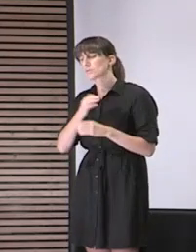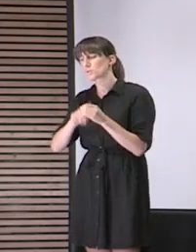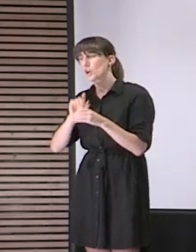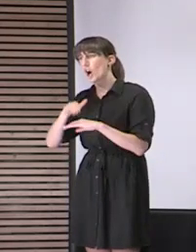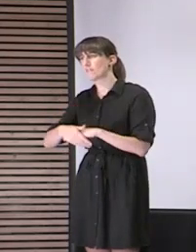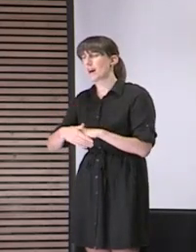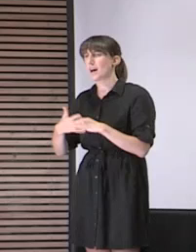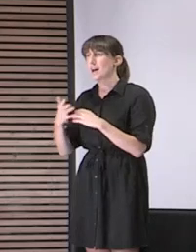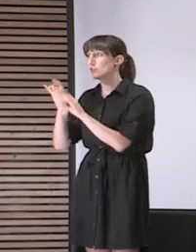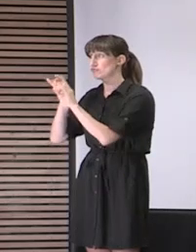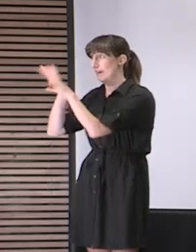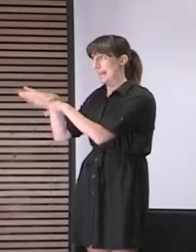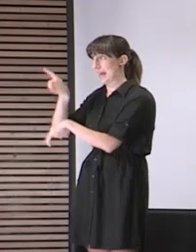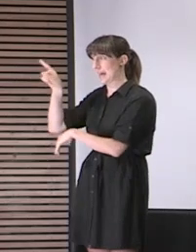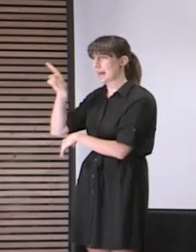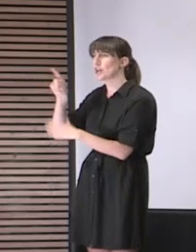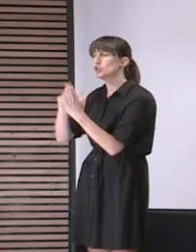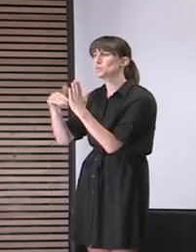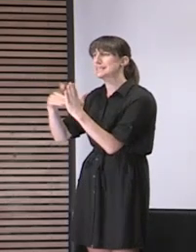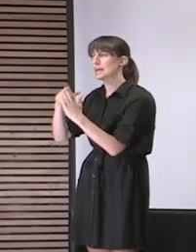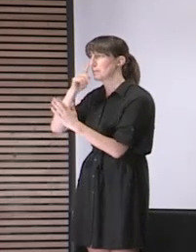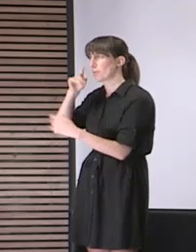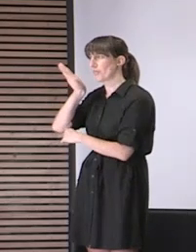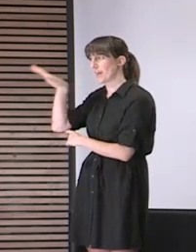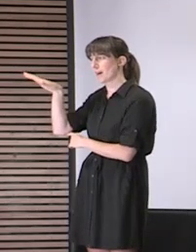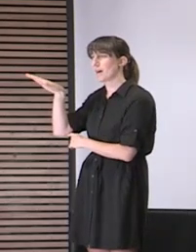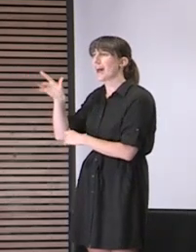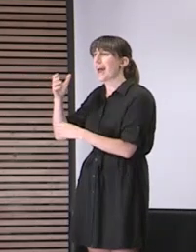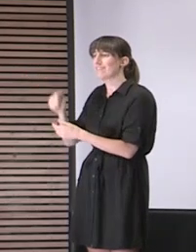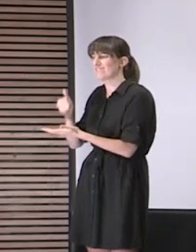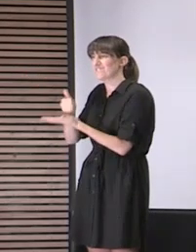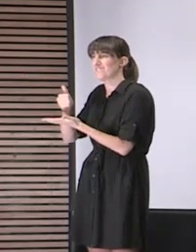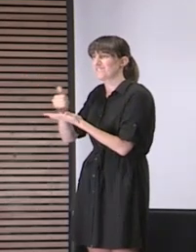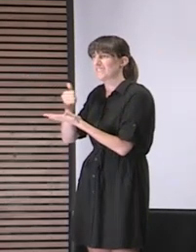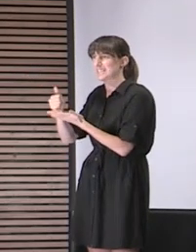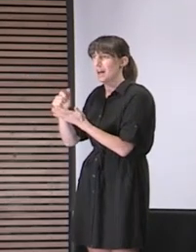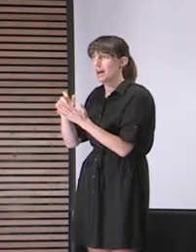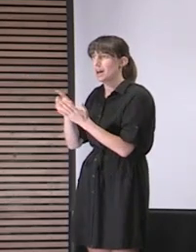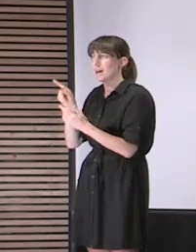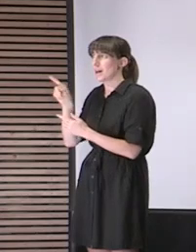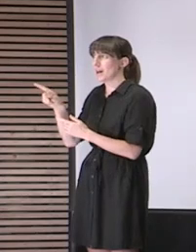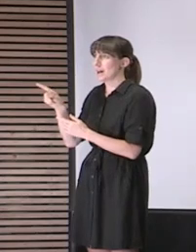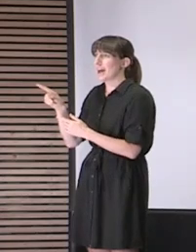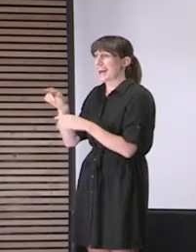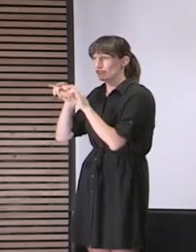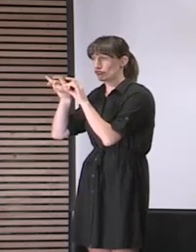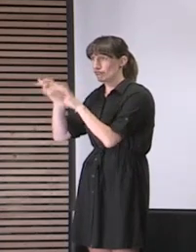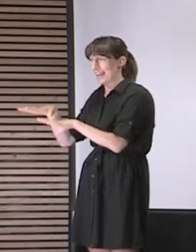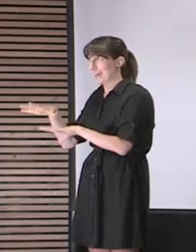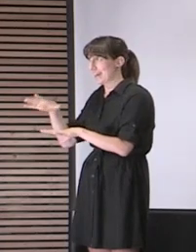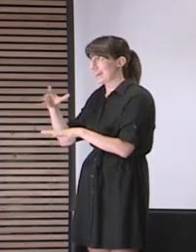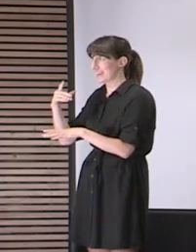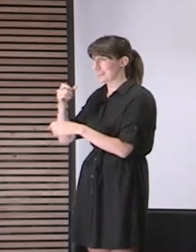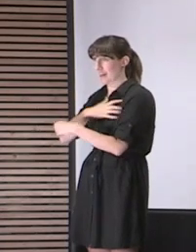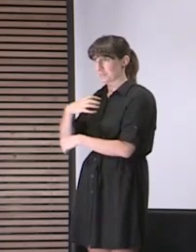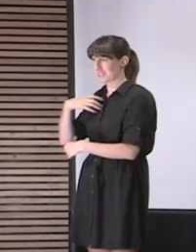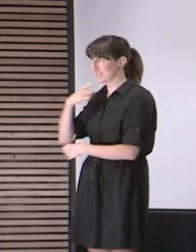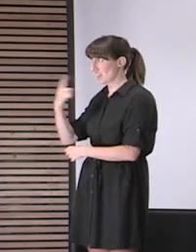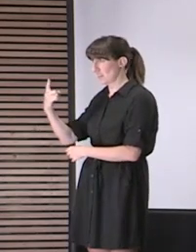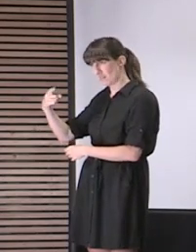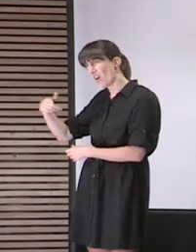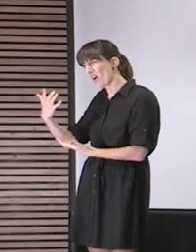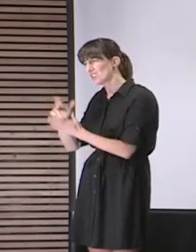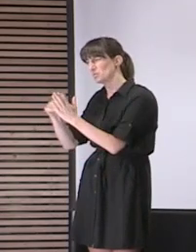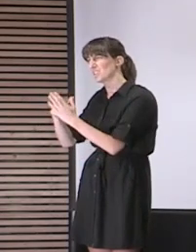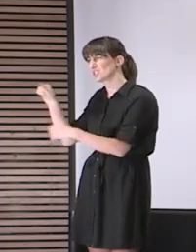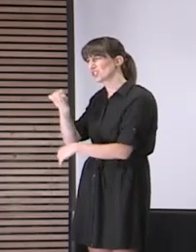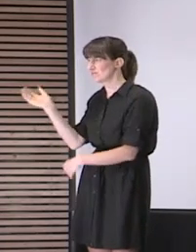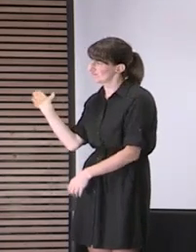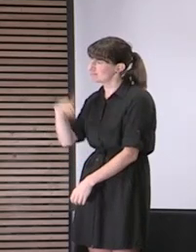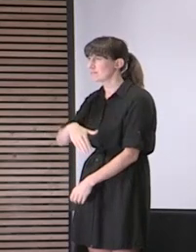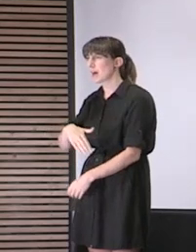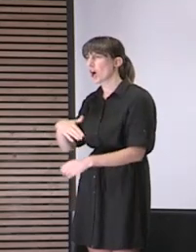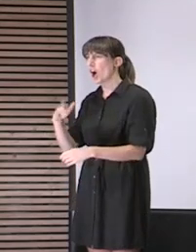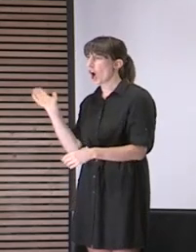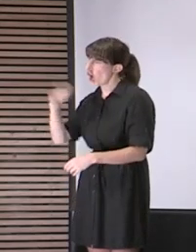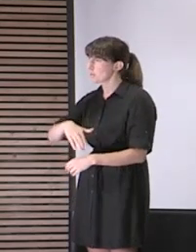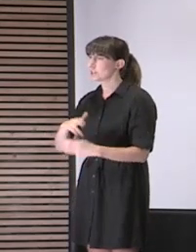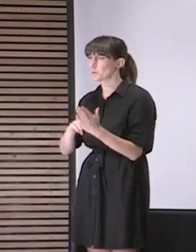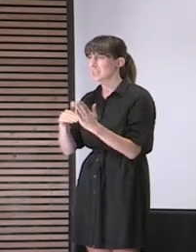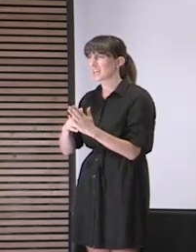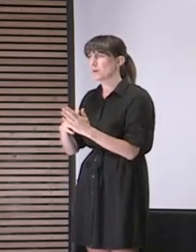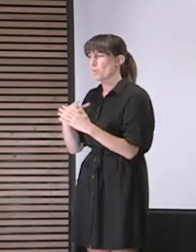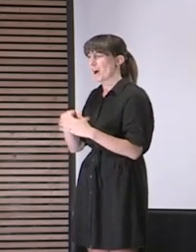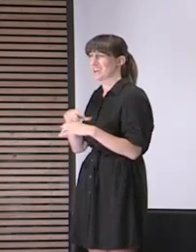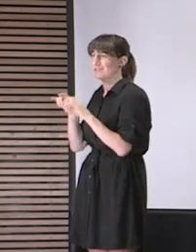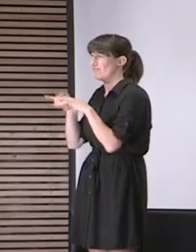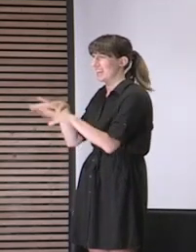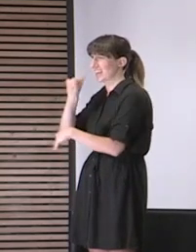servicio. ¿Entiendes el